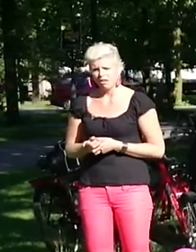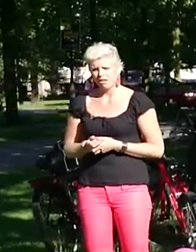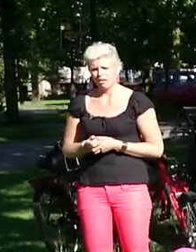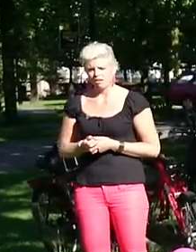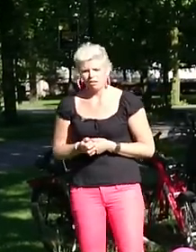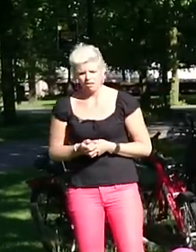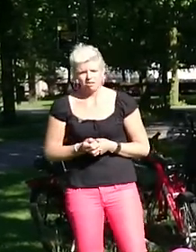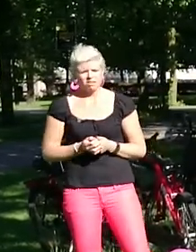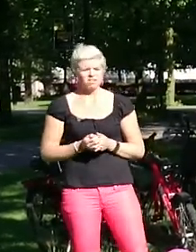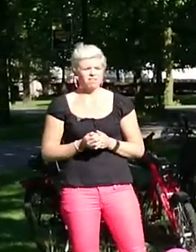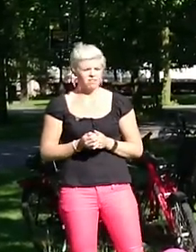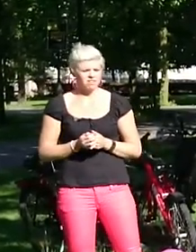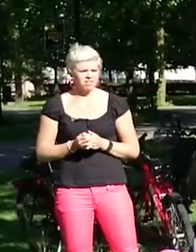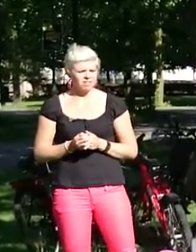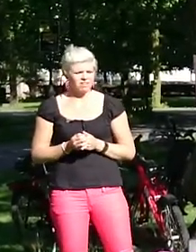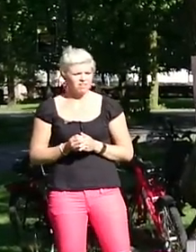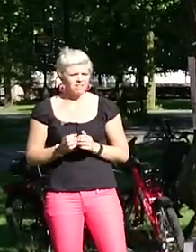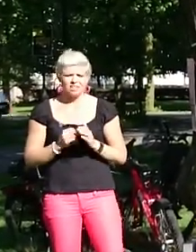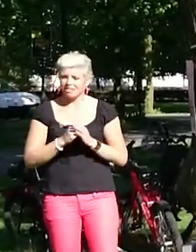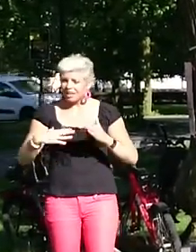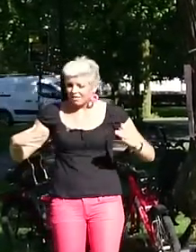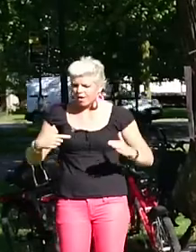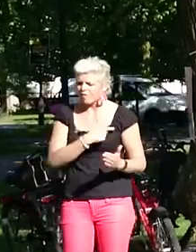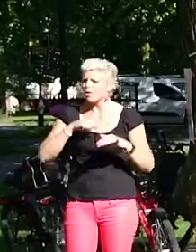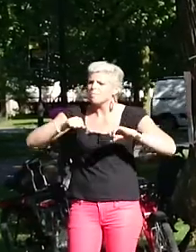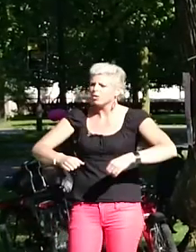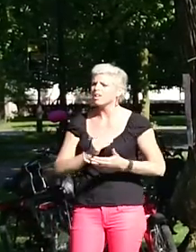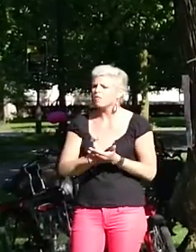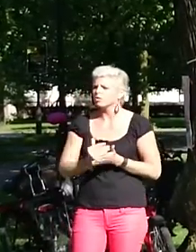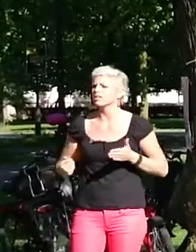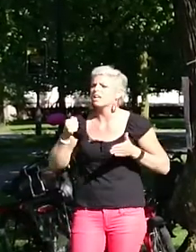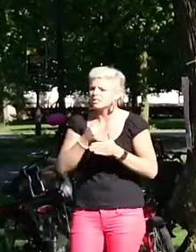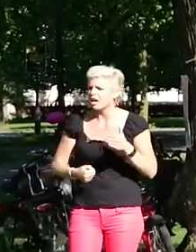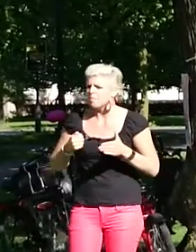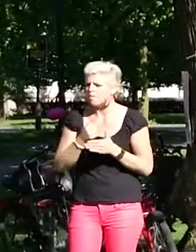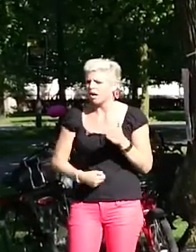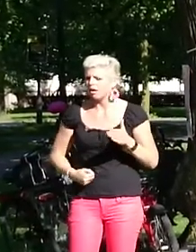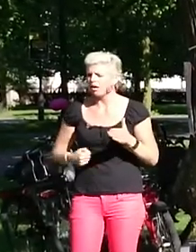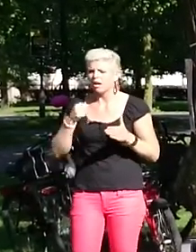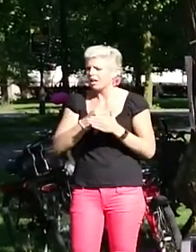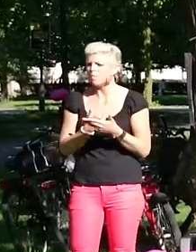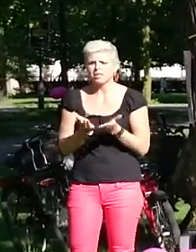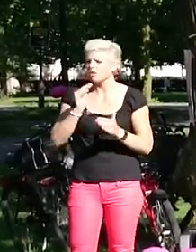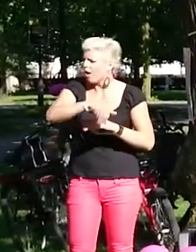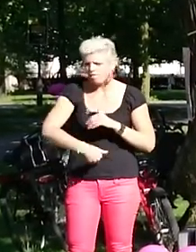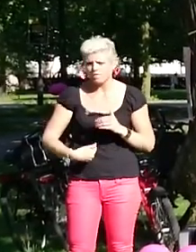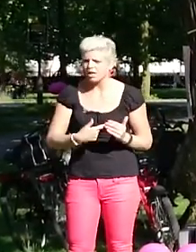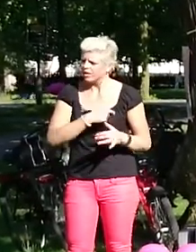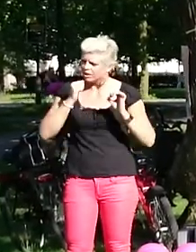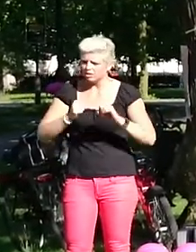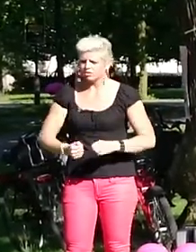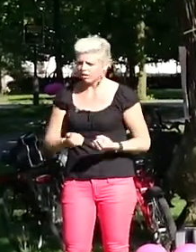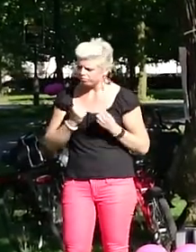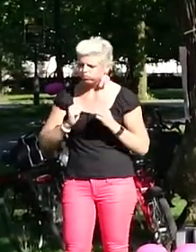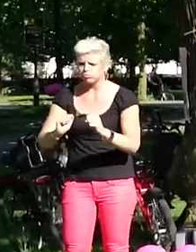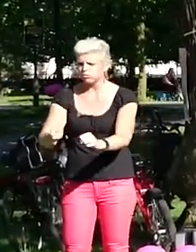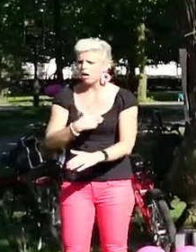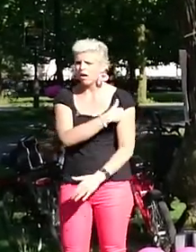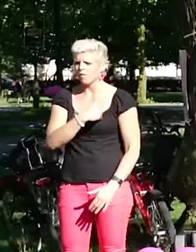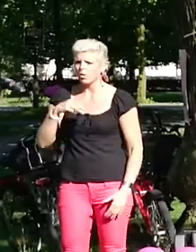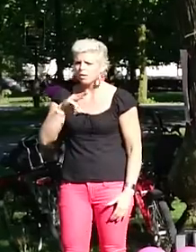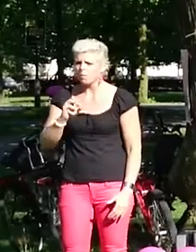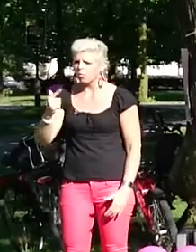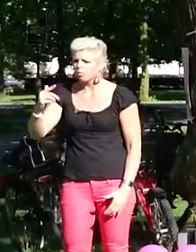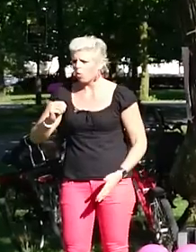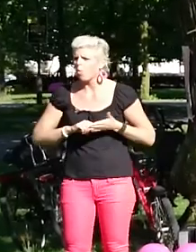Därför är inte kampen över. Därför kommer vi att driva vårt motto ännu starkare än tidigare.